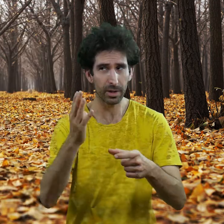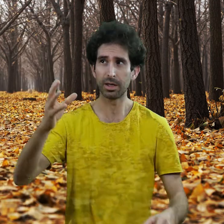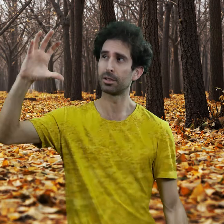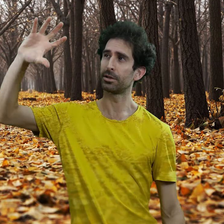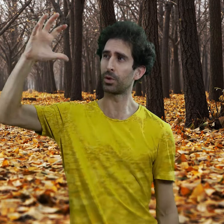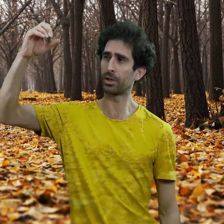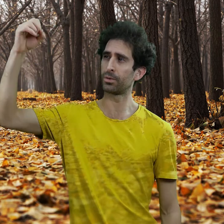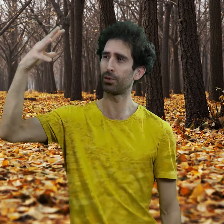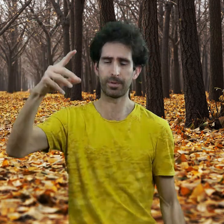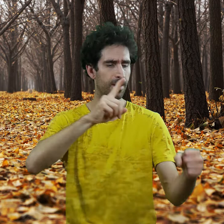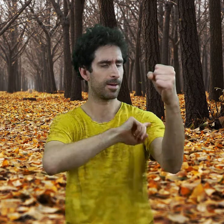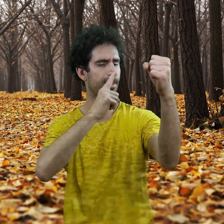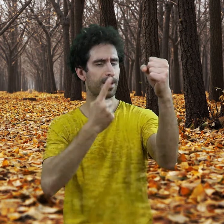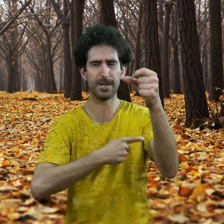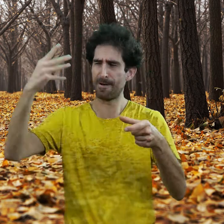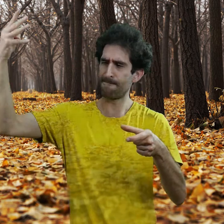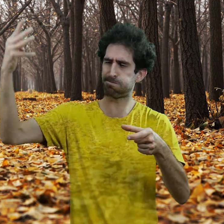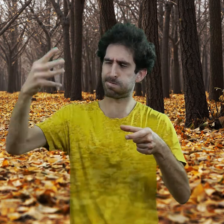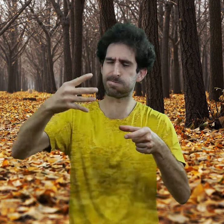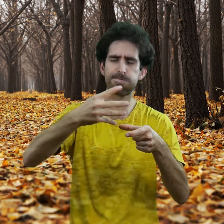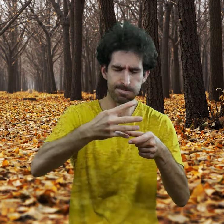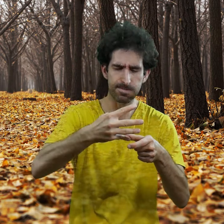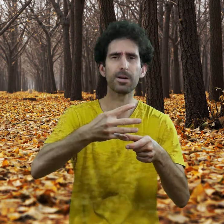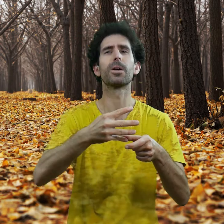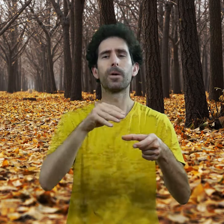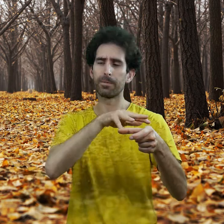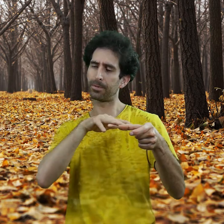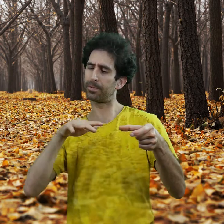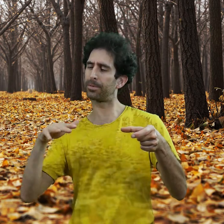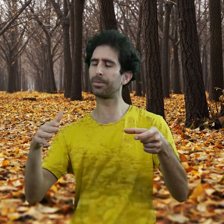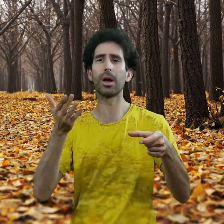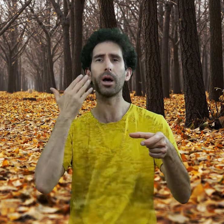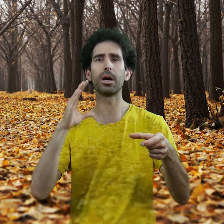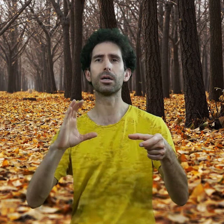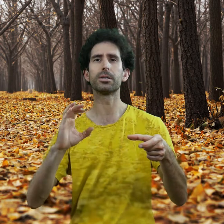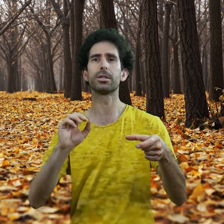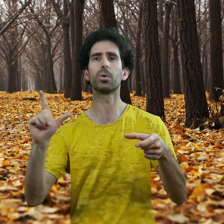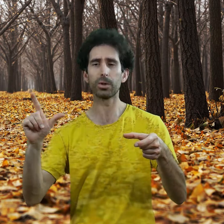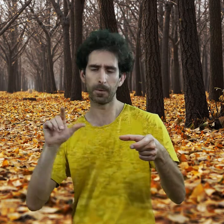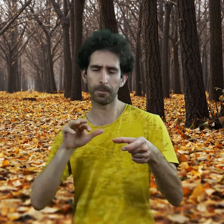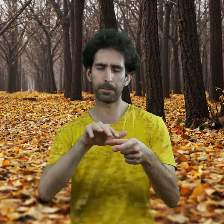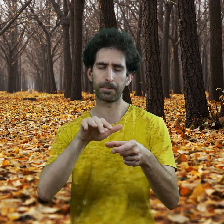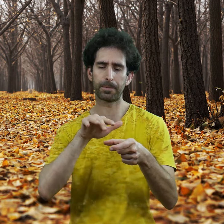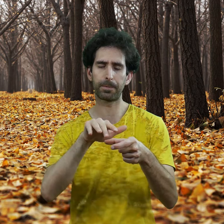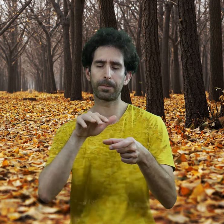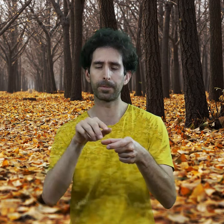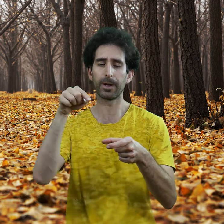de soleil qui émet une énergie lumineuse et du dioxyde de carbone présent dans l'air ambiant.